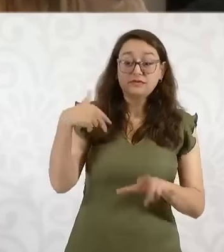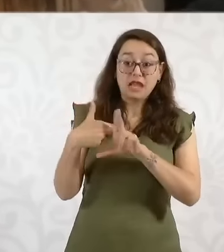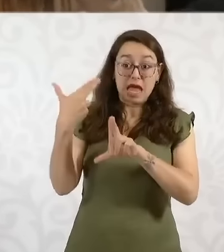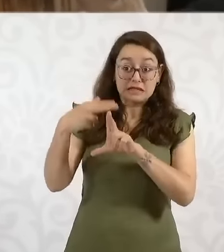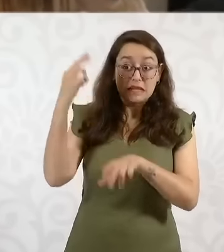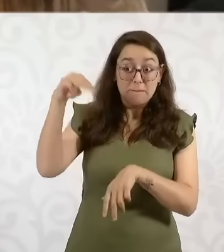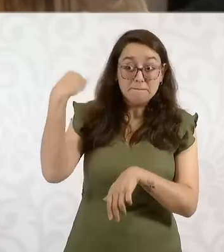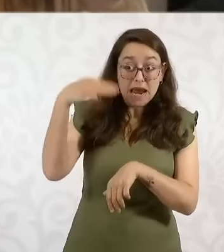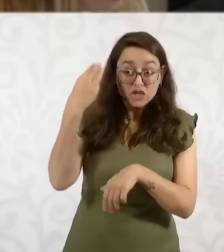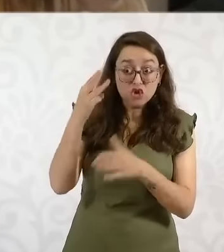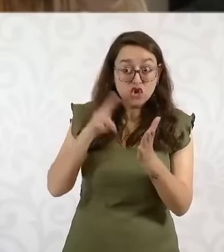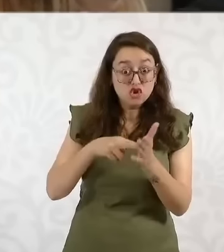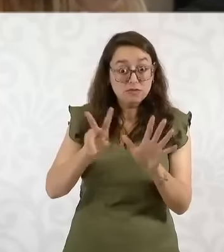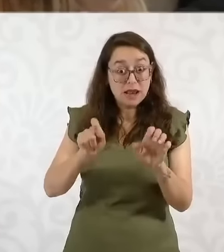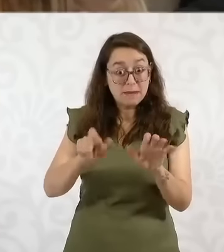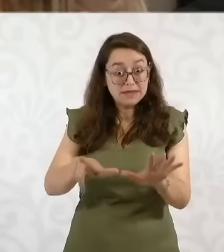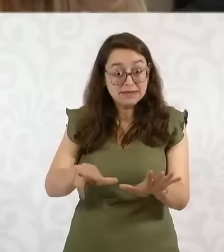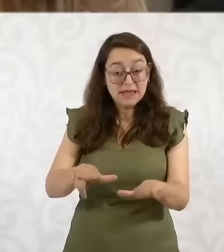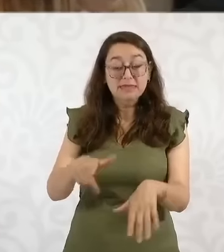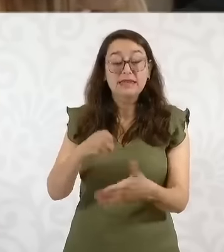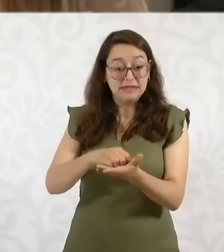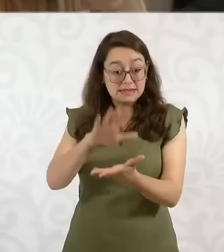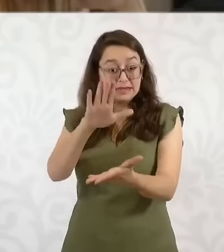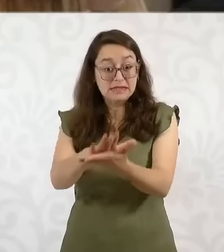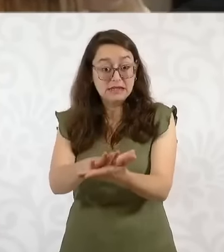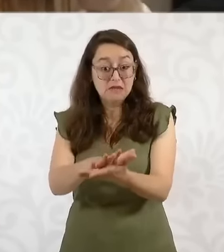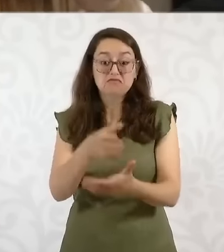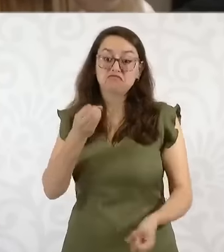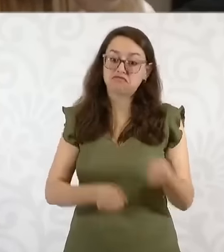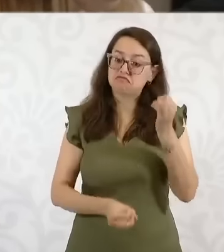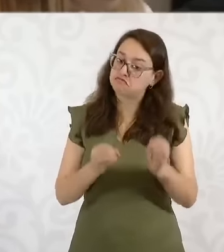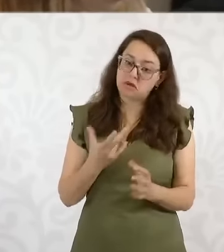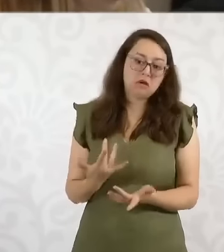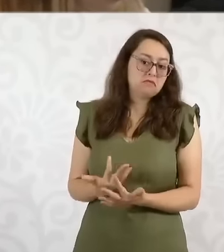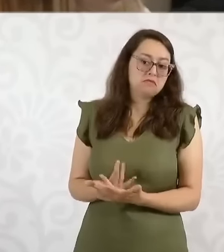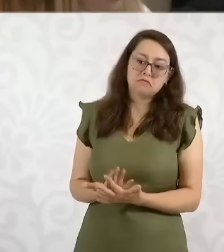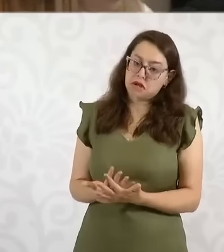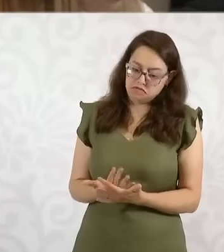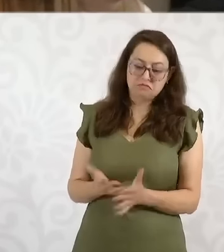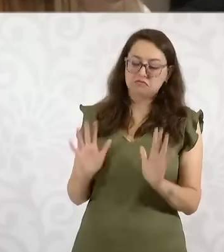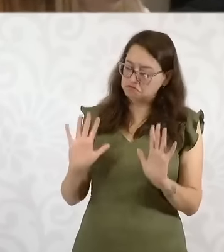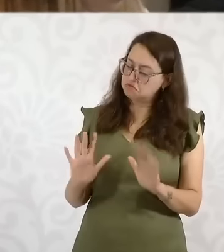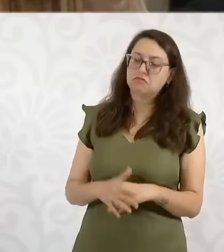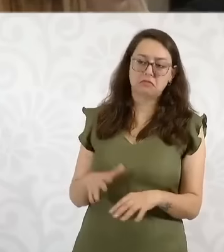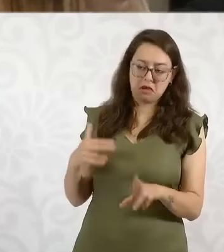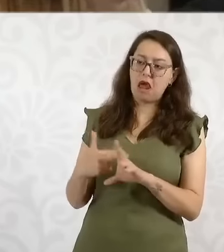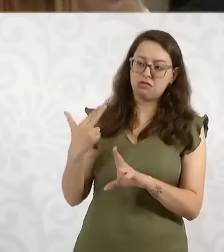de 2027 le puede atender a Brenda, entonces el juez dice, "Okay, pues que se atienda en